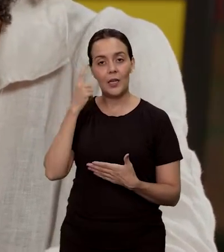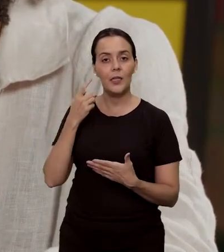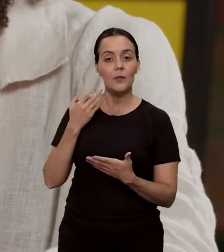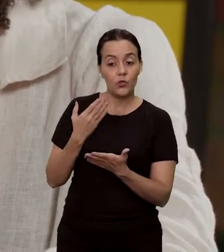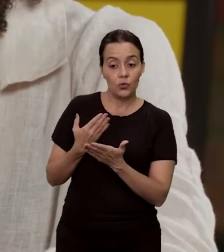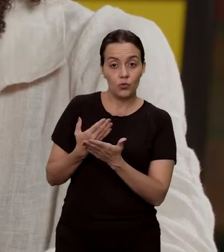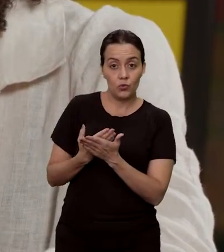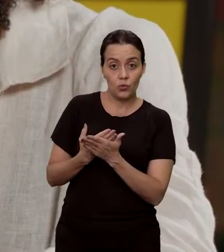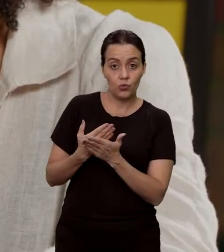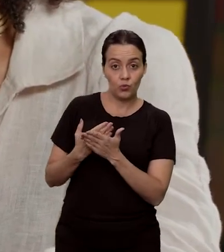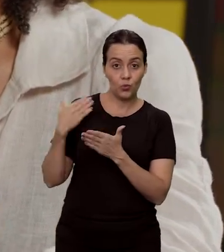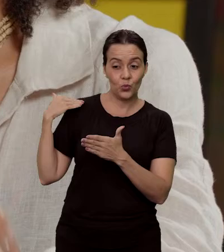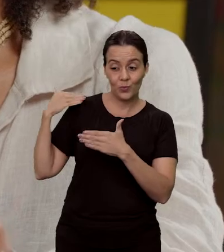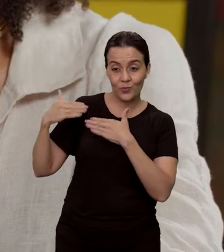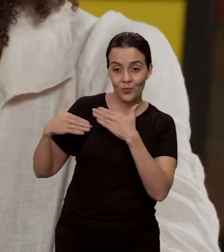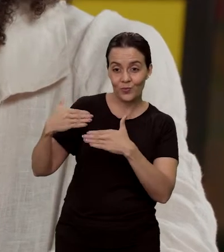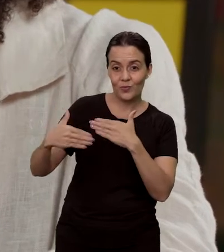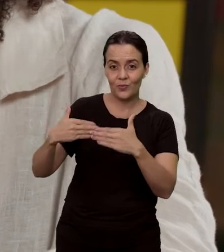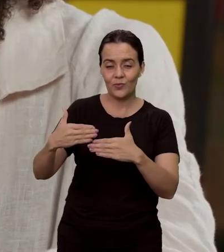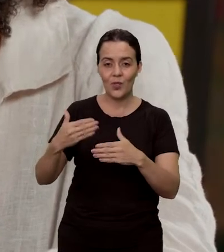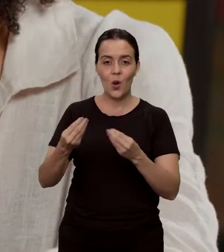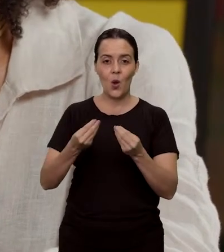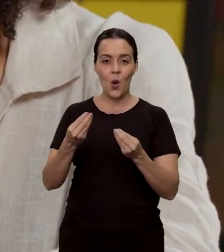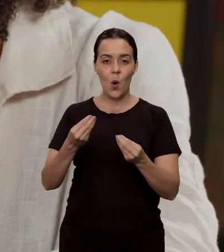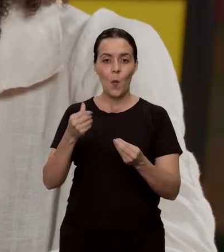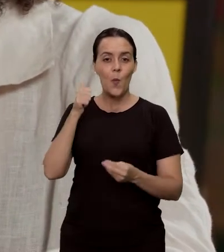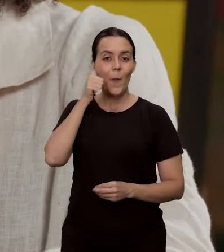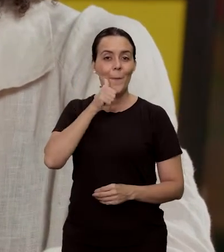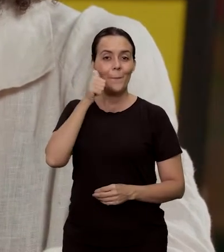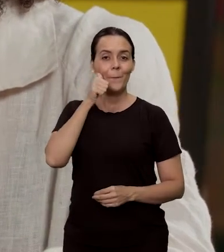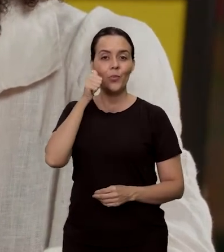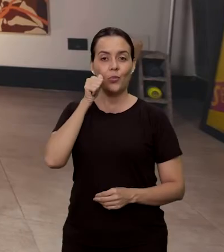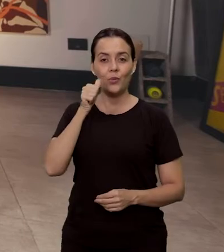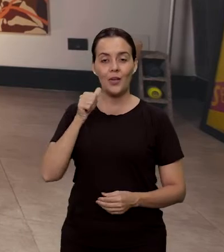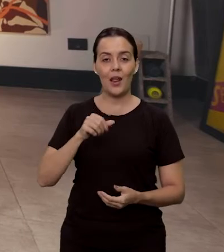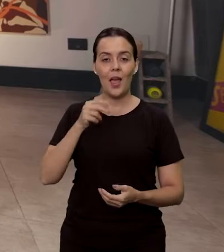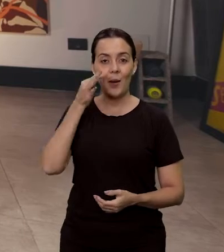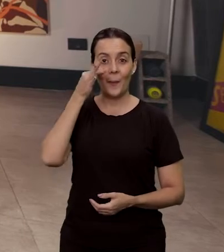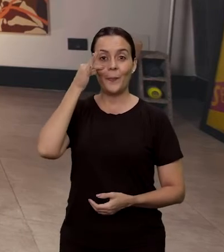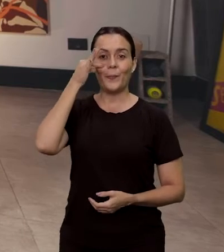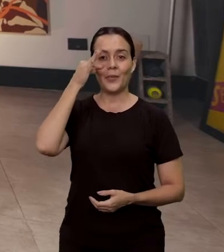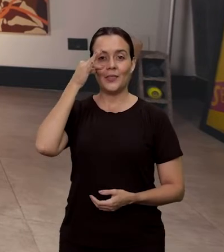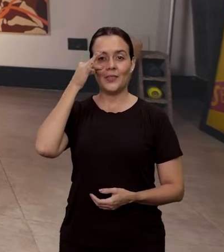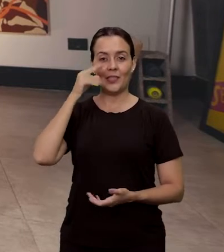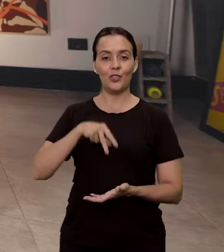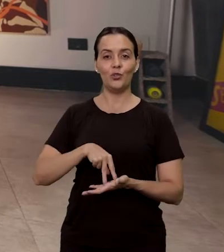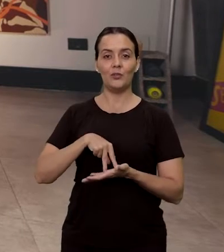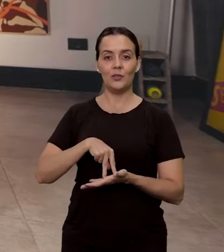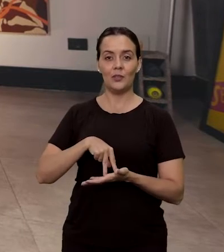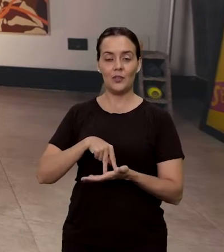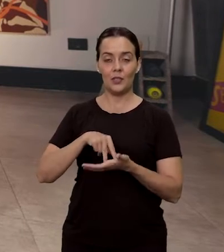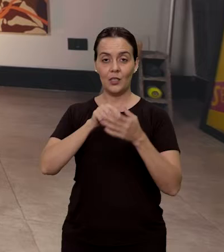historiográfica sobre a presença da mulher afrodescendente nas campanhas publicitárias.